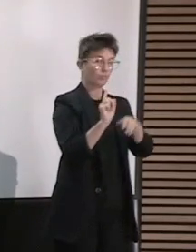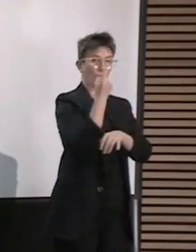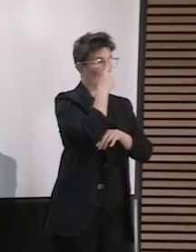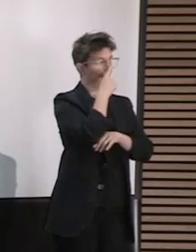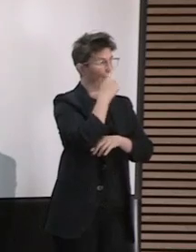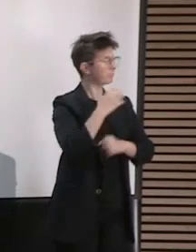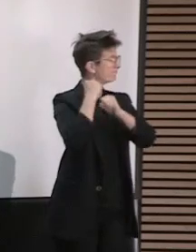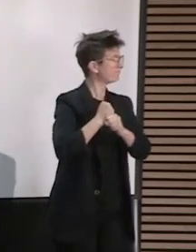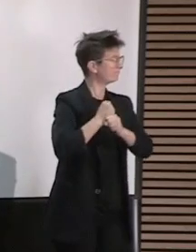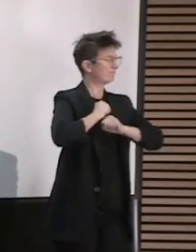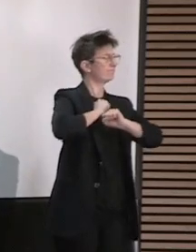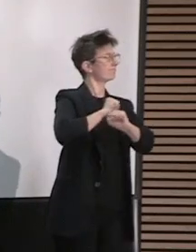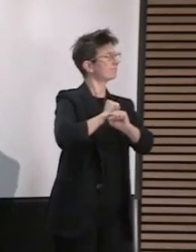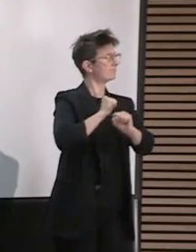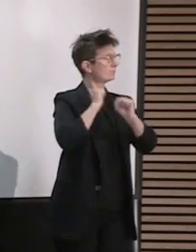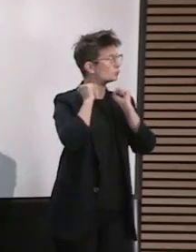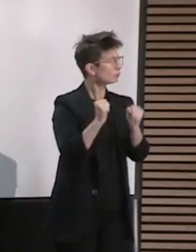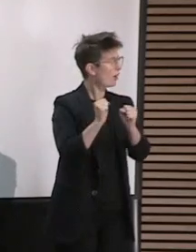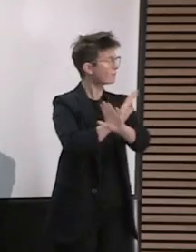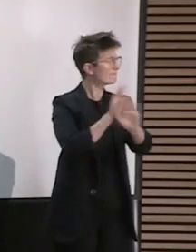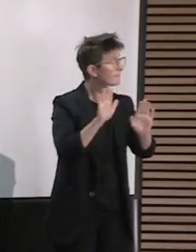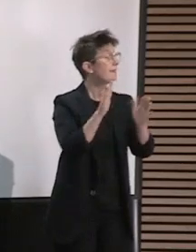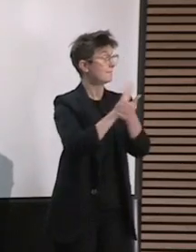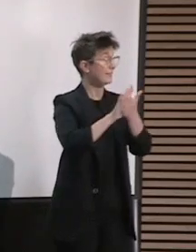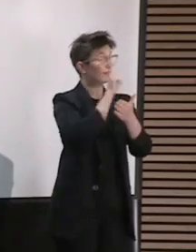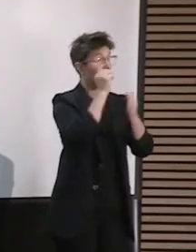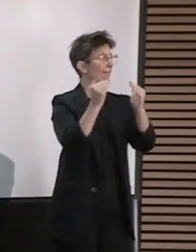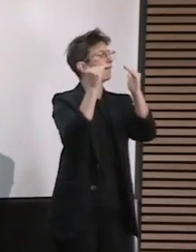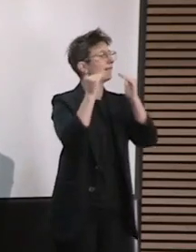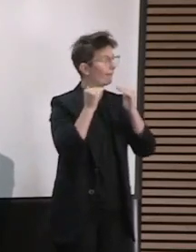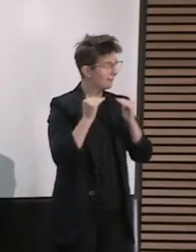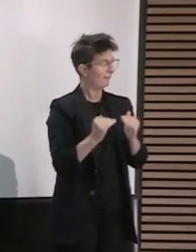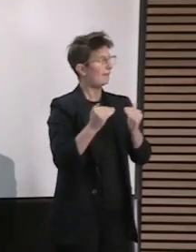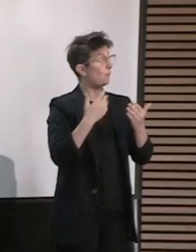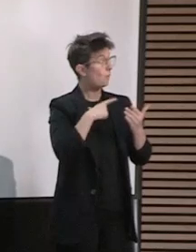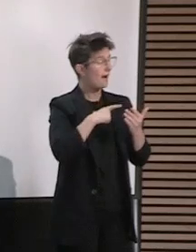nui, kua taea e matou. Kia heke iho te taumata mataara no te